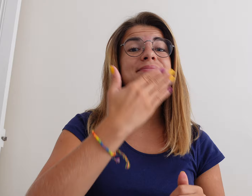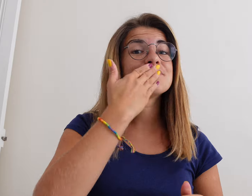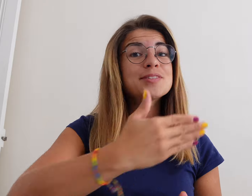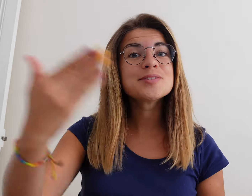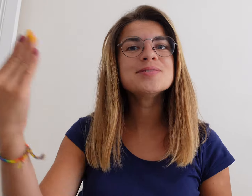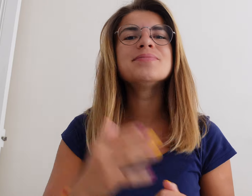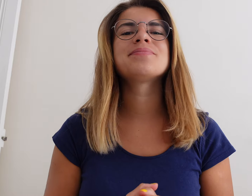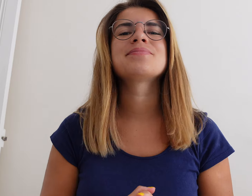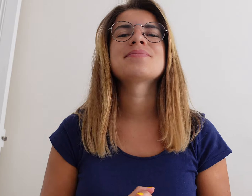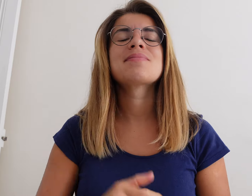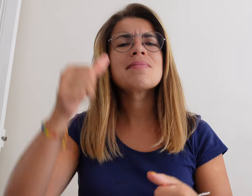Bonjour à tous et à toutes !